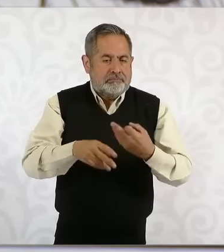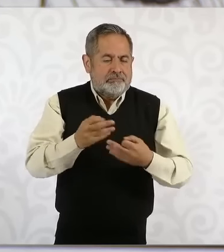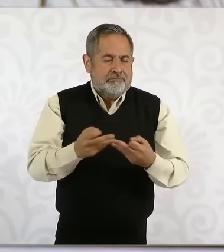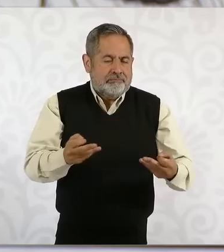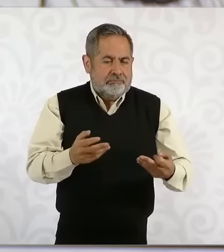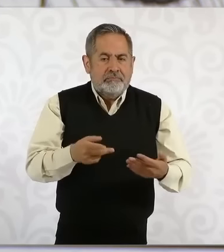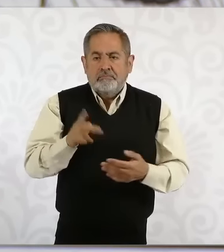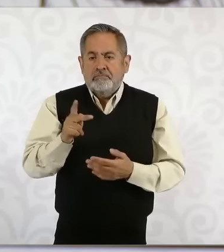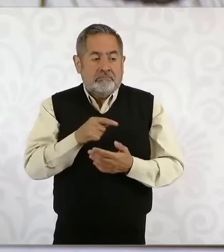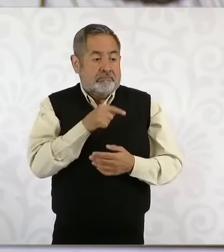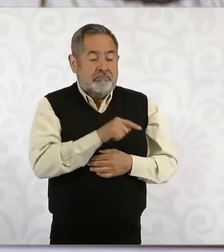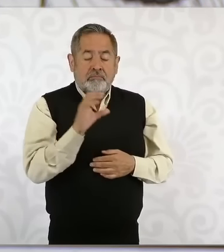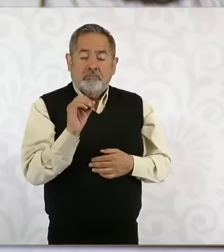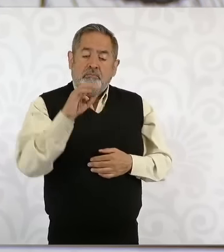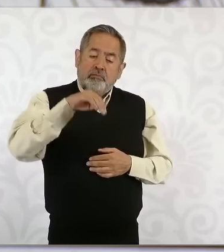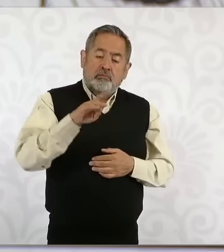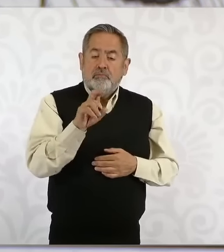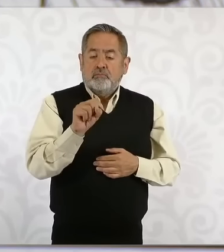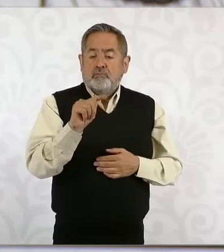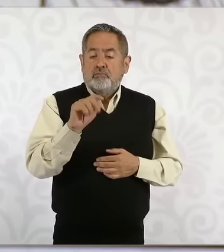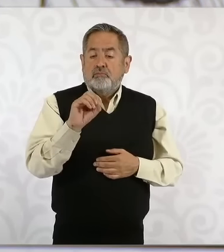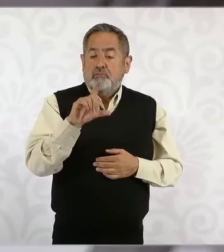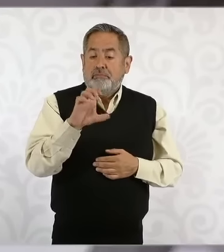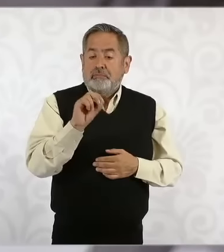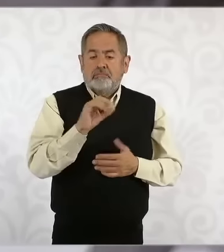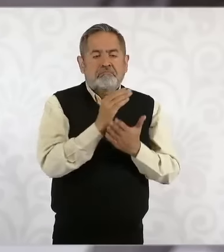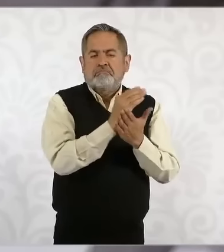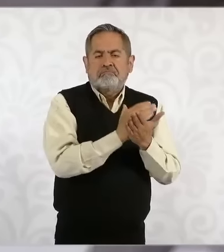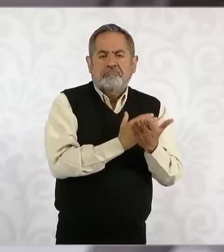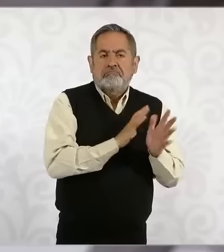combustolio. Entonces, como vamos a hacer menos combustolio, pues ya las plantas de combustolio no